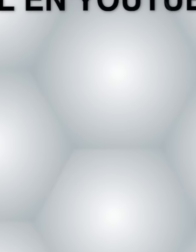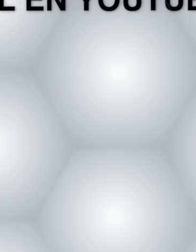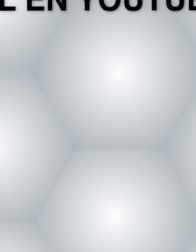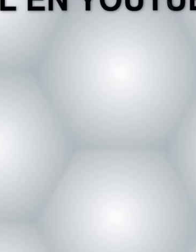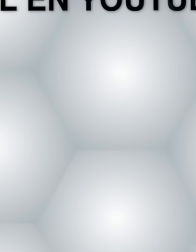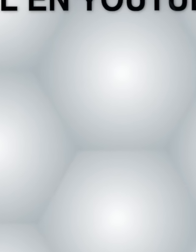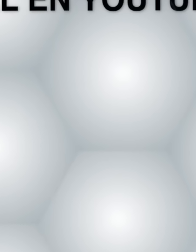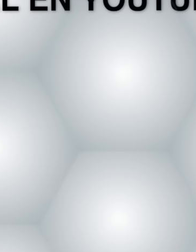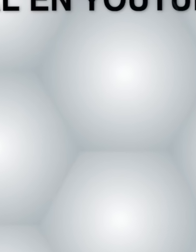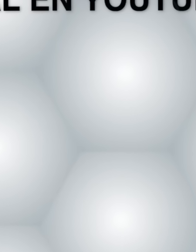[Música]